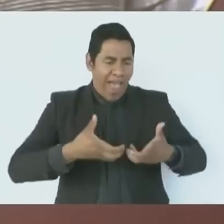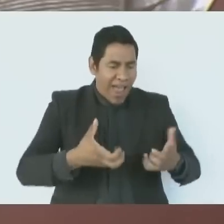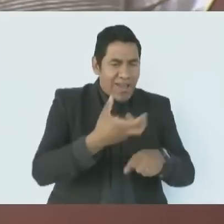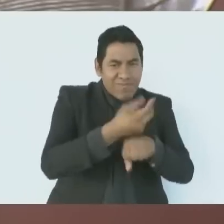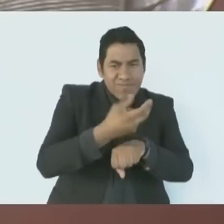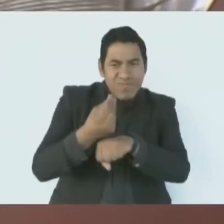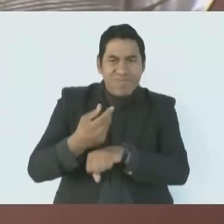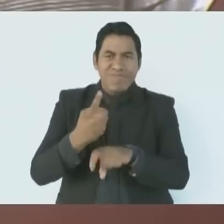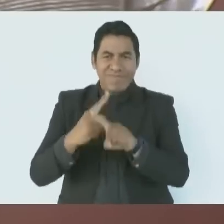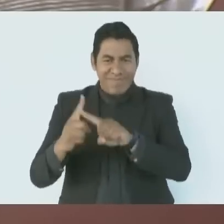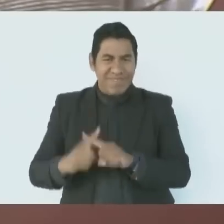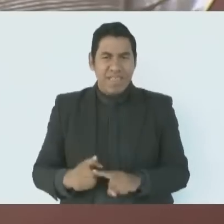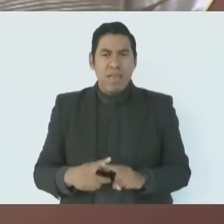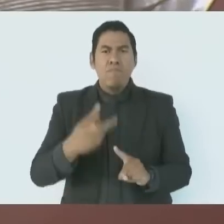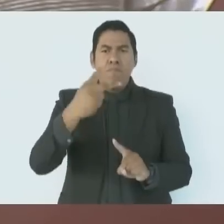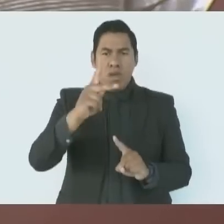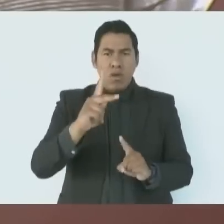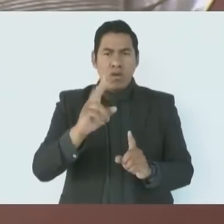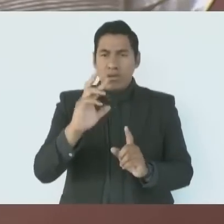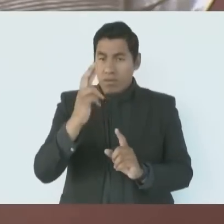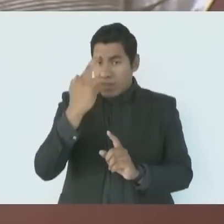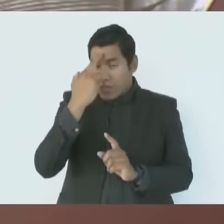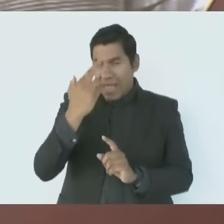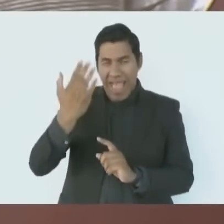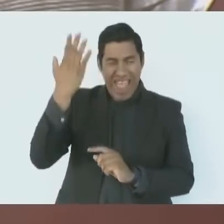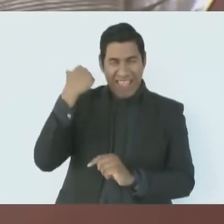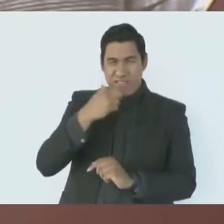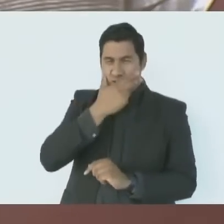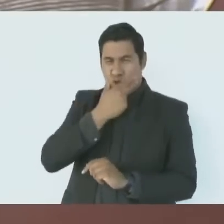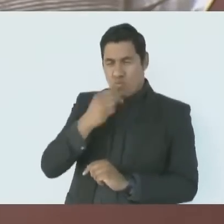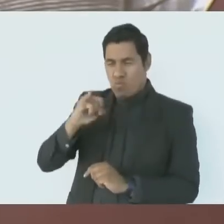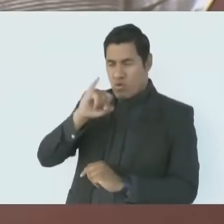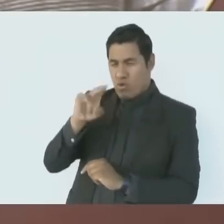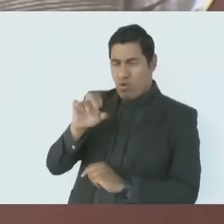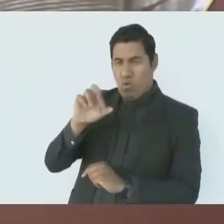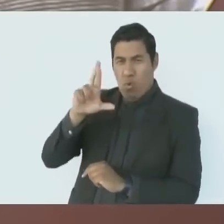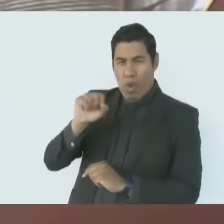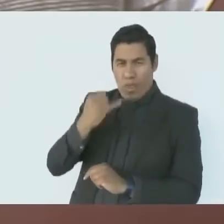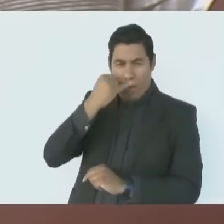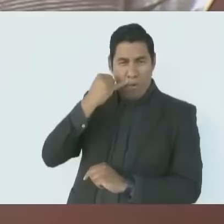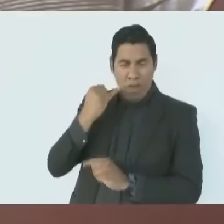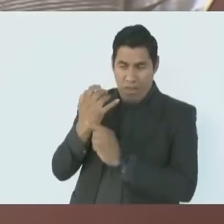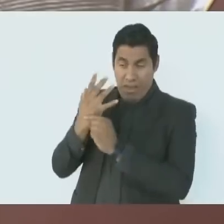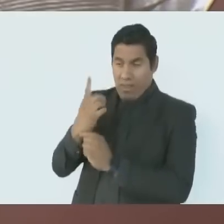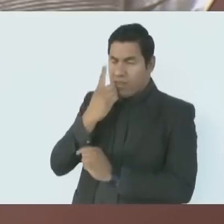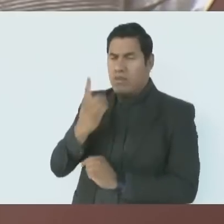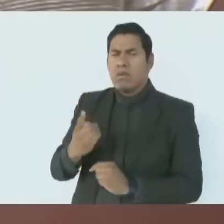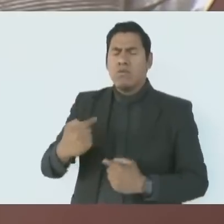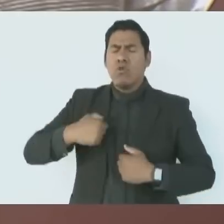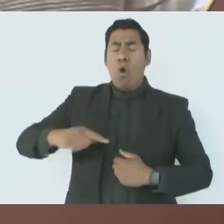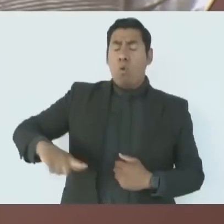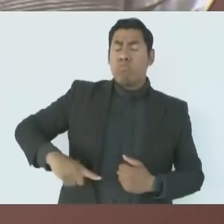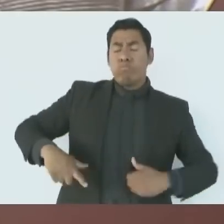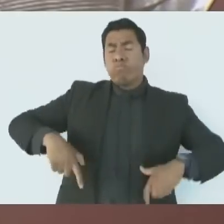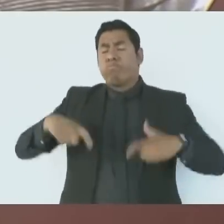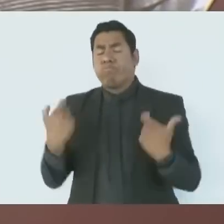debe vivir como decía Benito Juárez en la justa medianía el gobernante es del